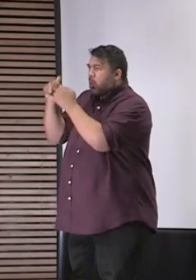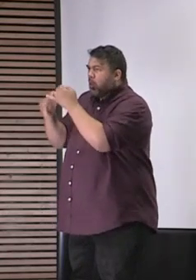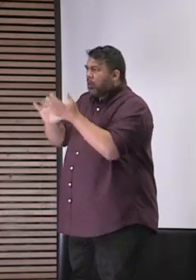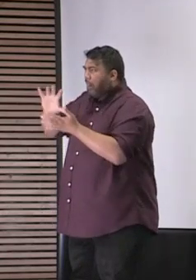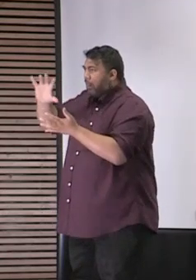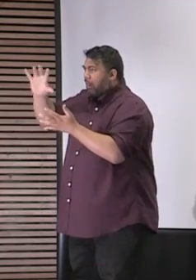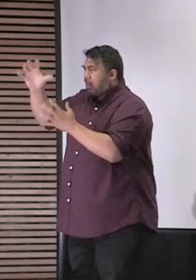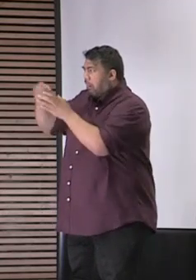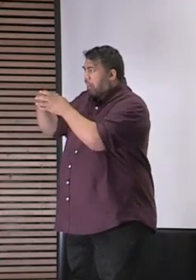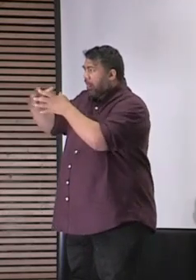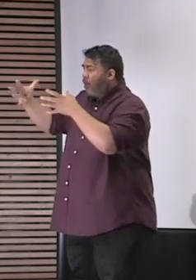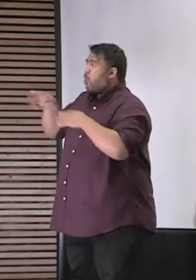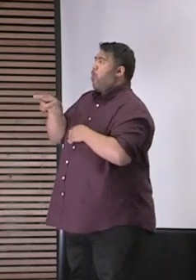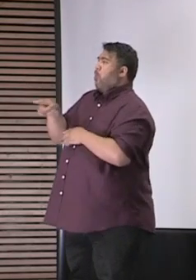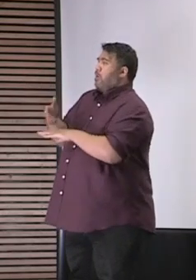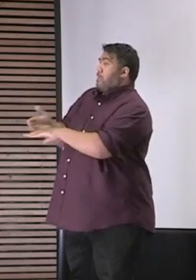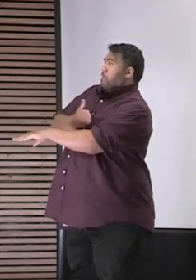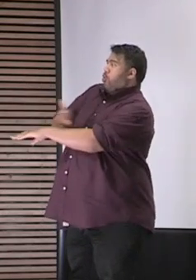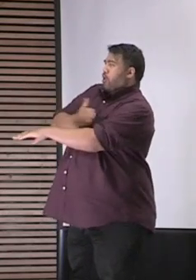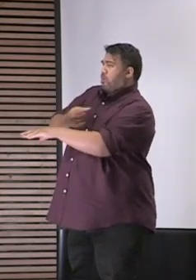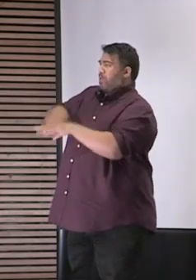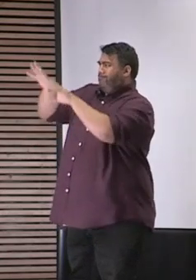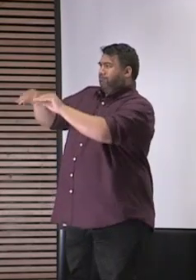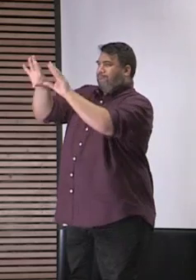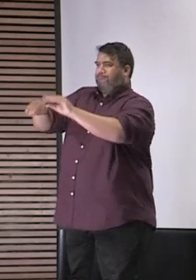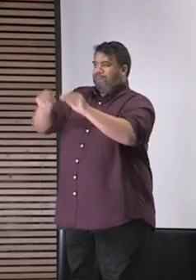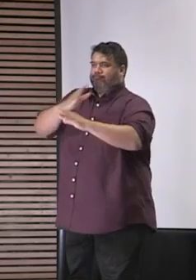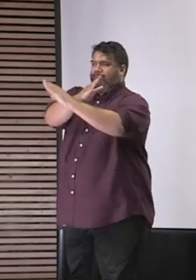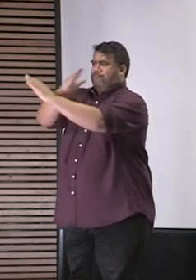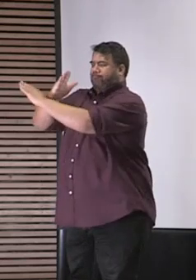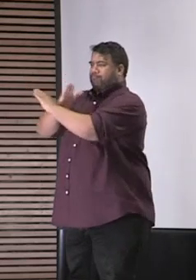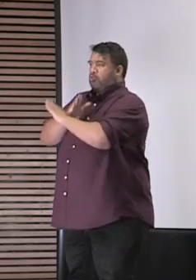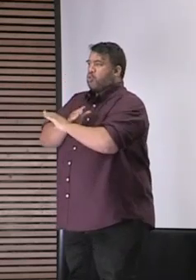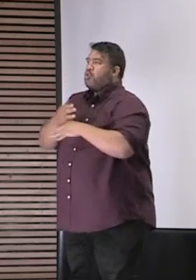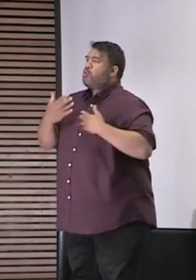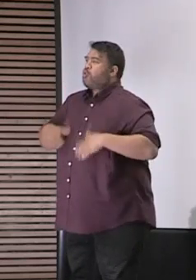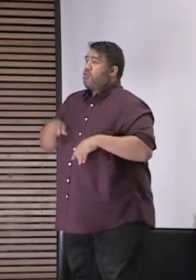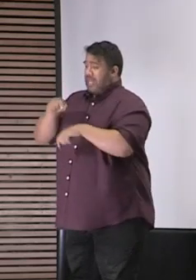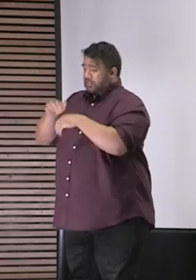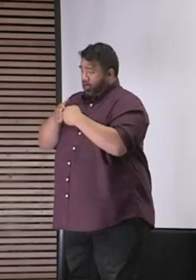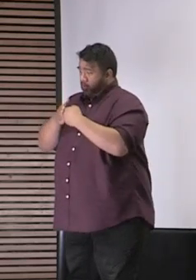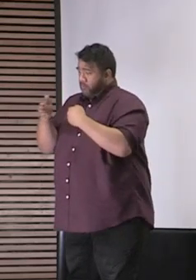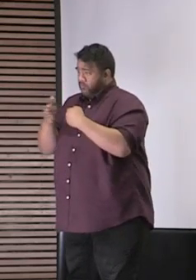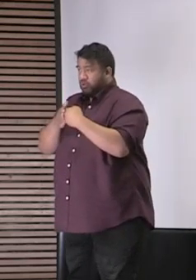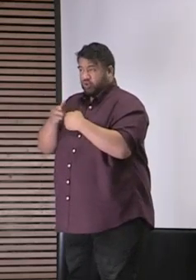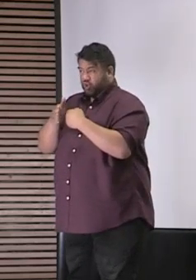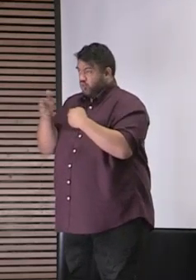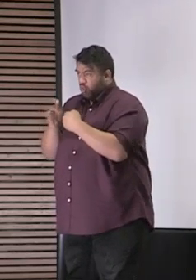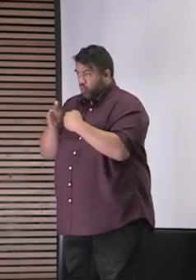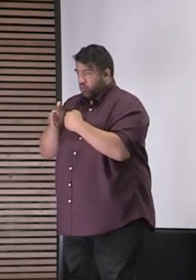diferencia allí. Pero tuvimos el beneficio de una ventana de